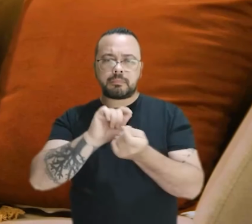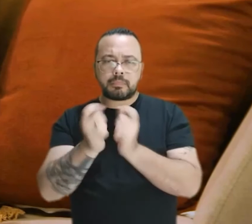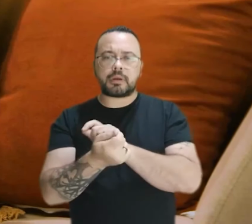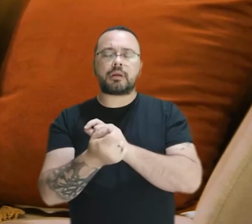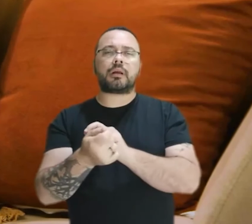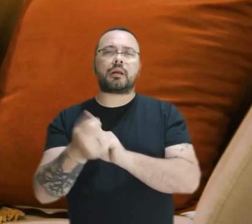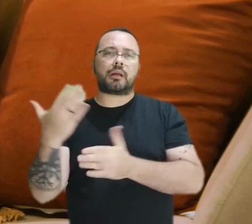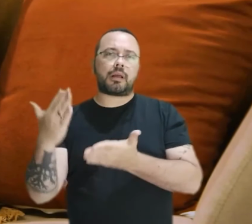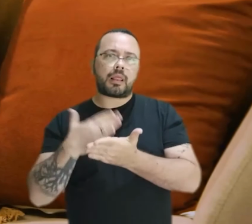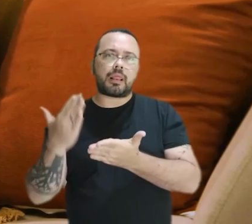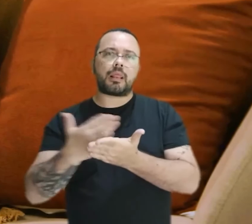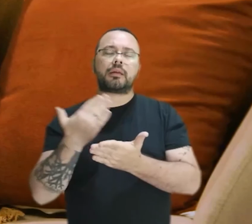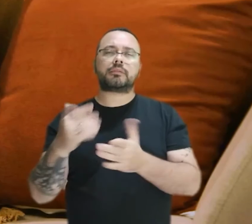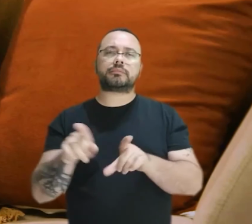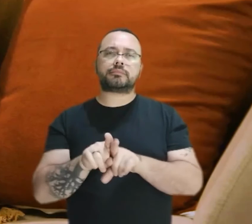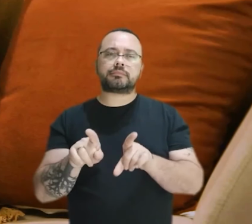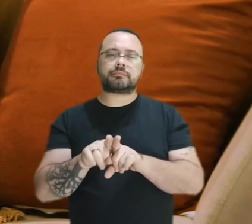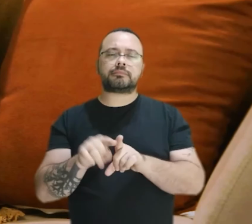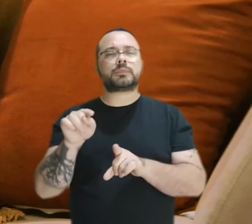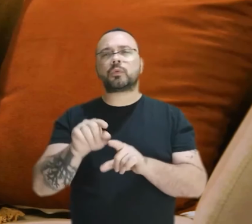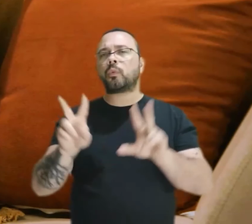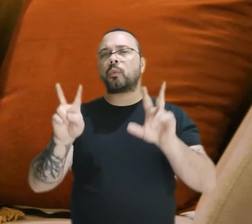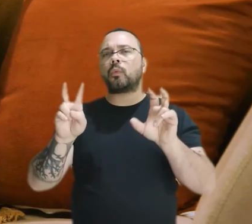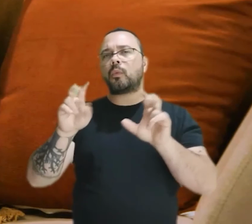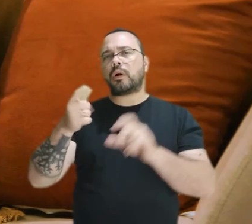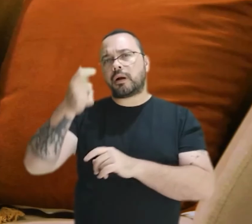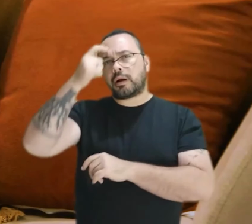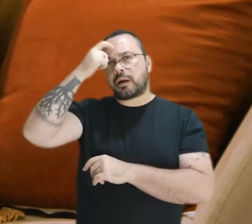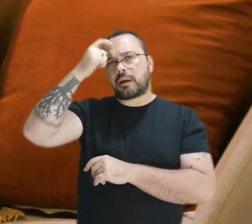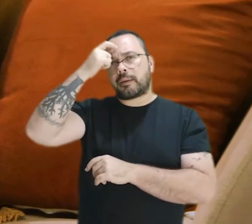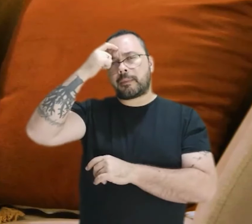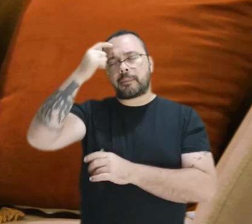sobre a questão da memória e da demência, porque o meu pai teve